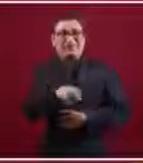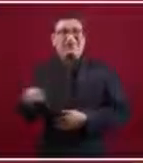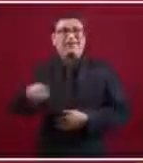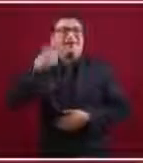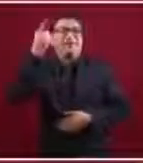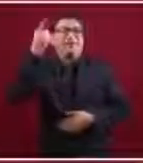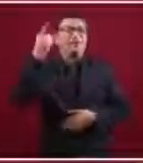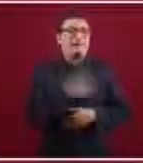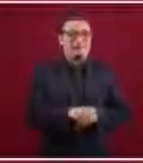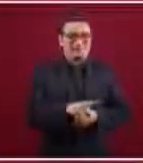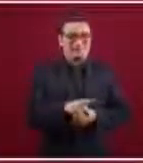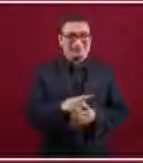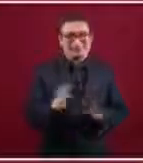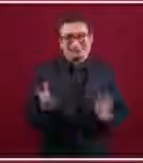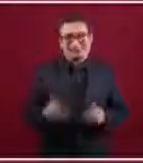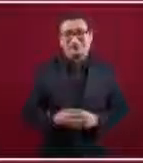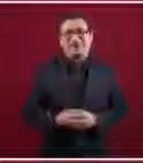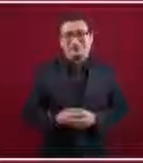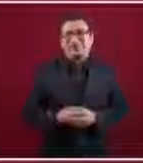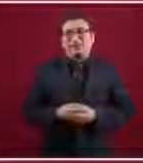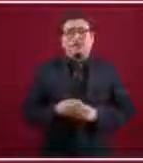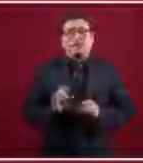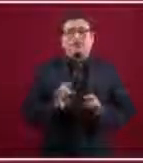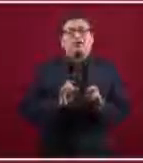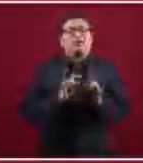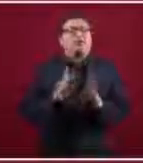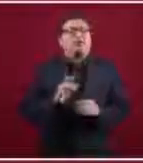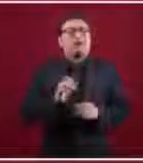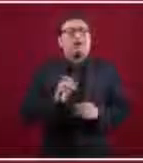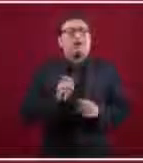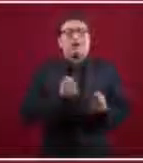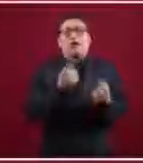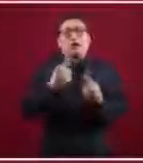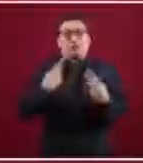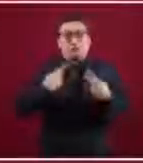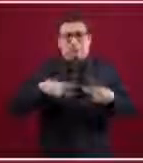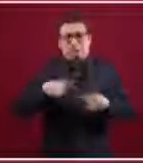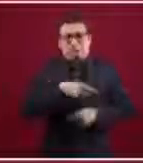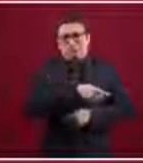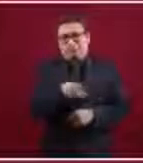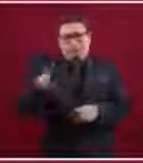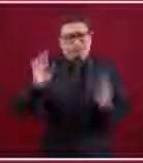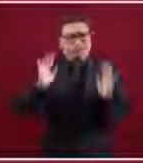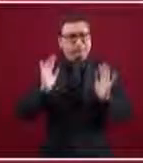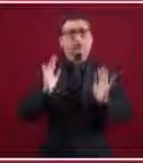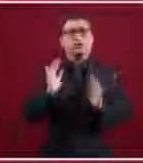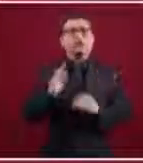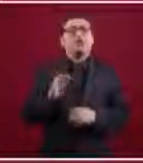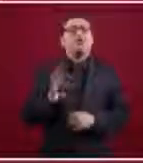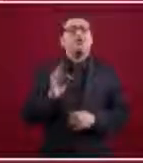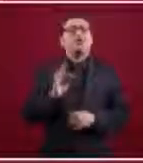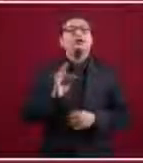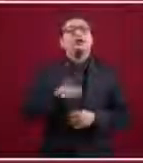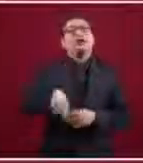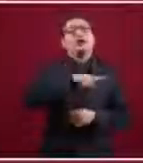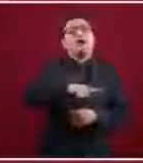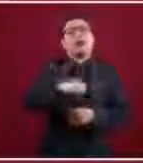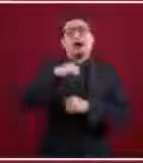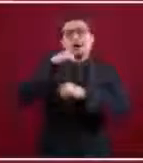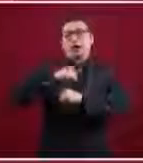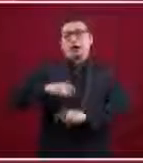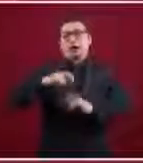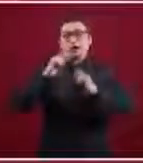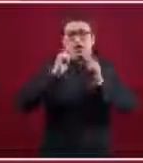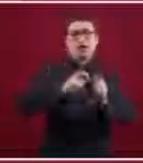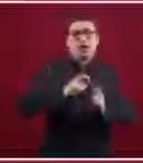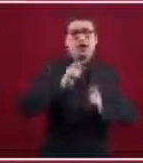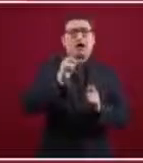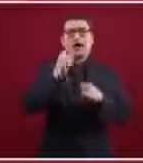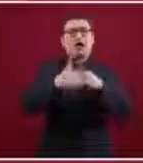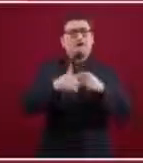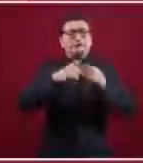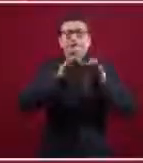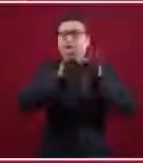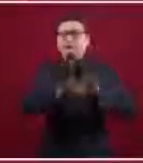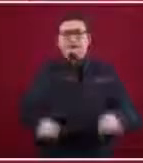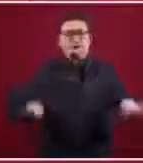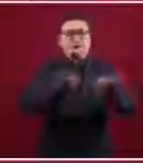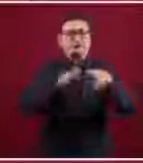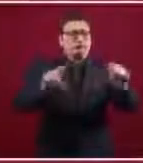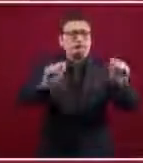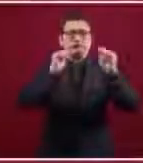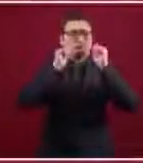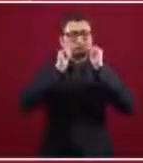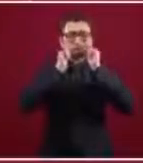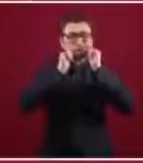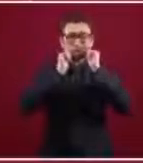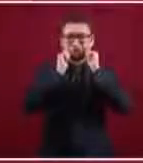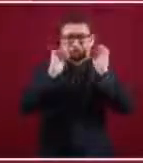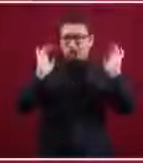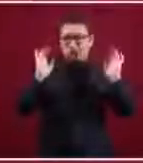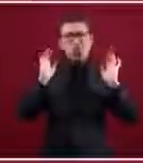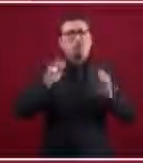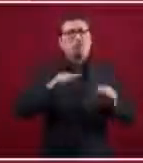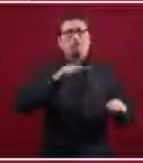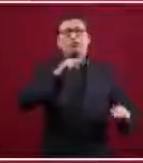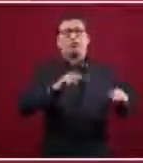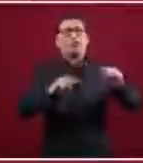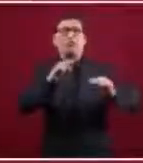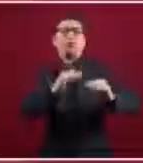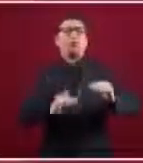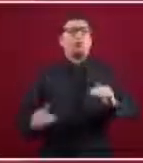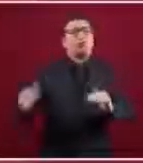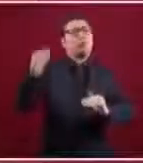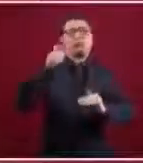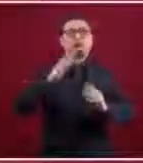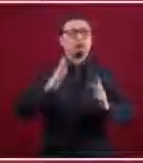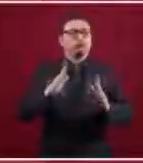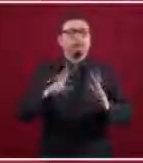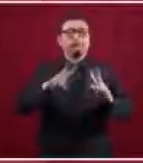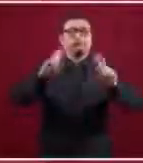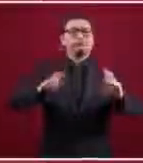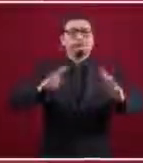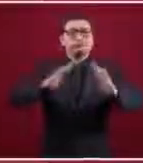y cualquier persona, por importante que sea, de alto rango en lo militar o en lo político,